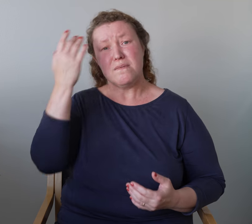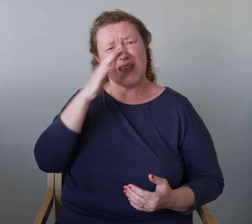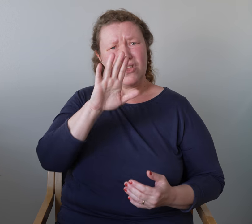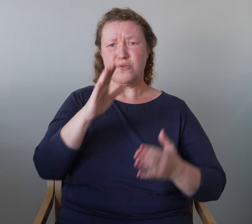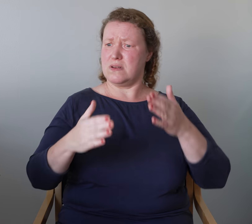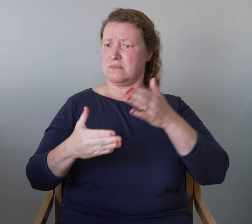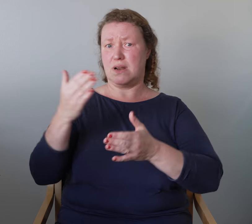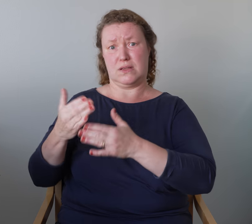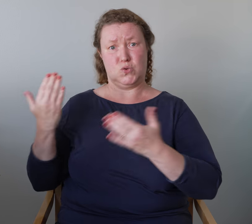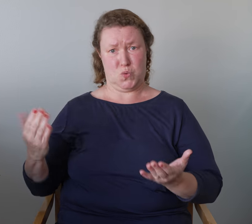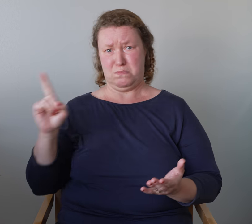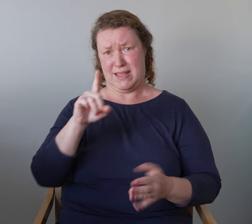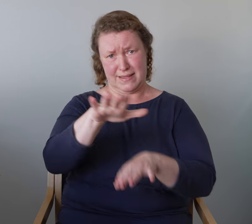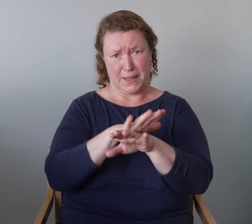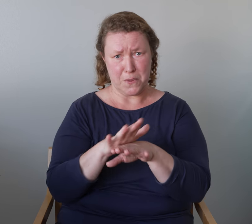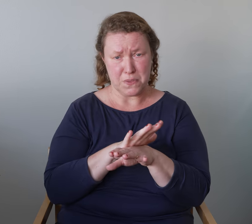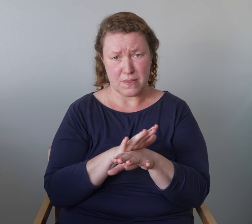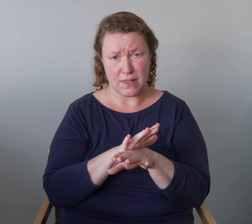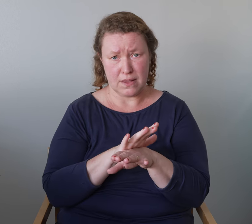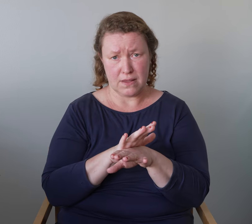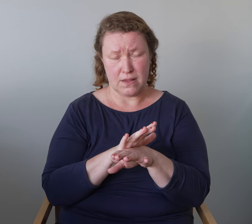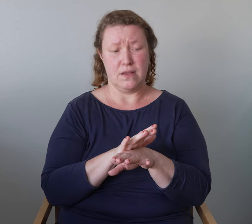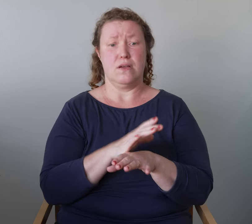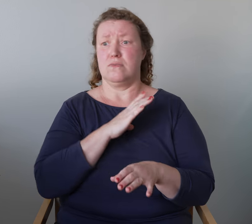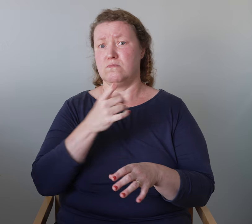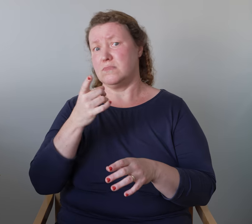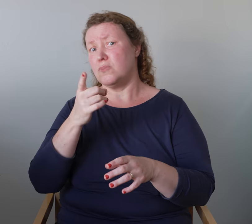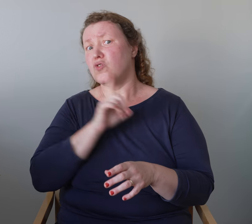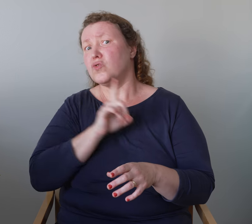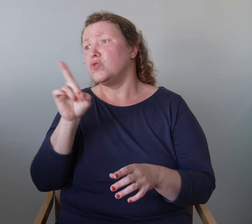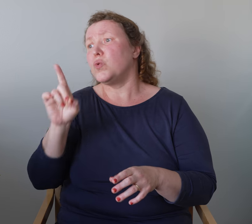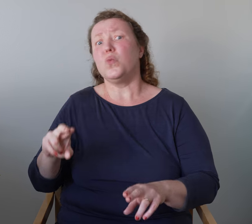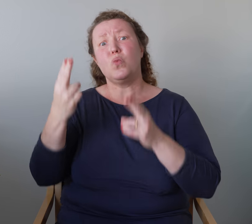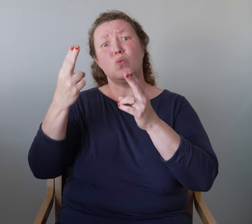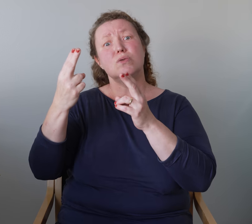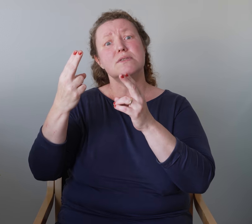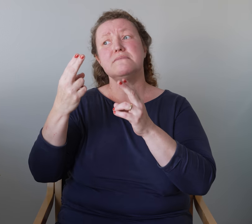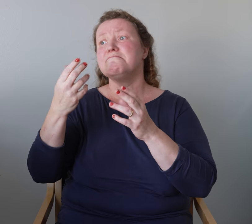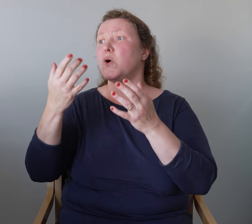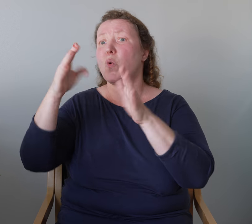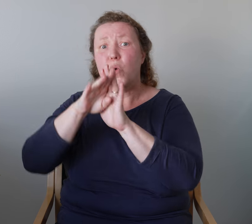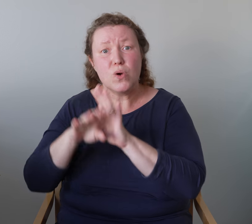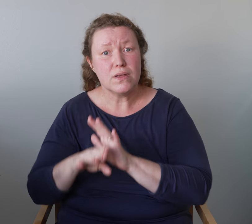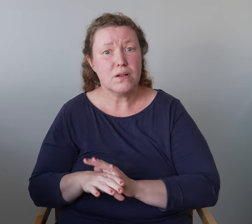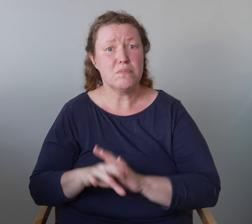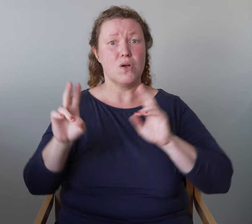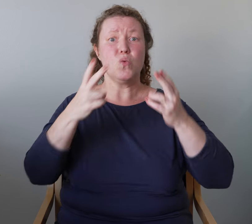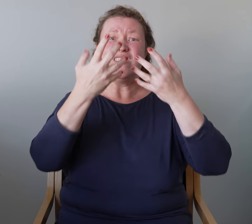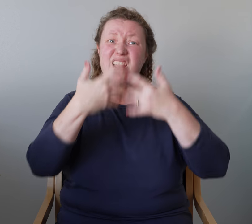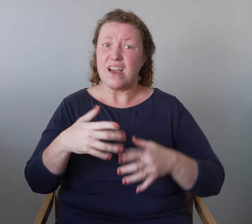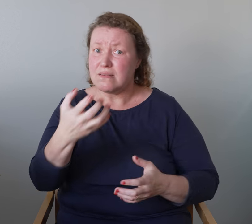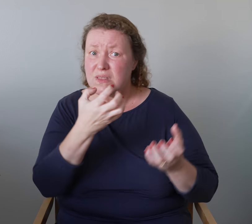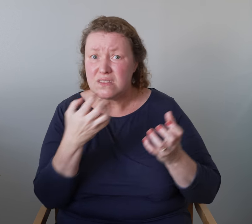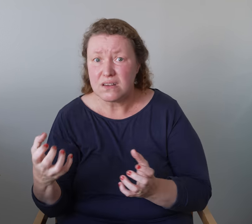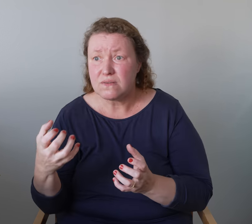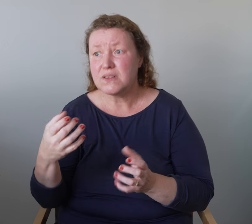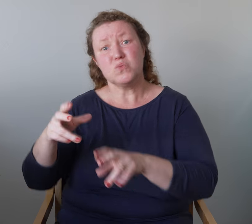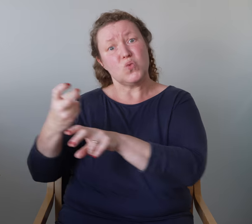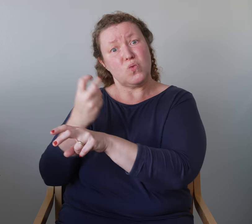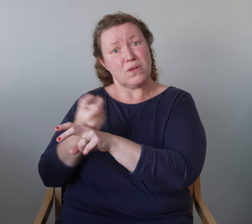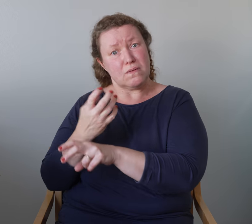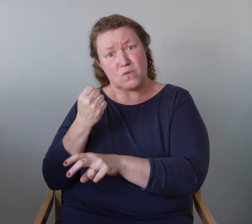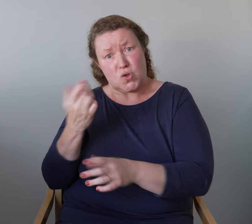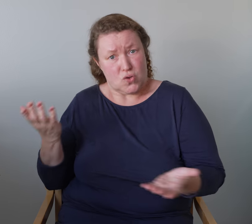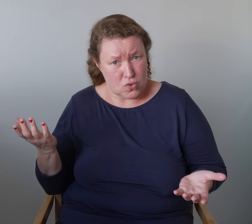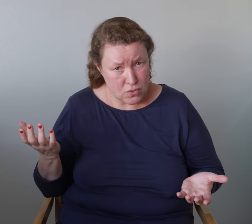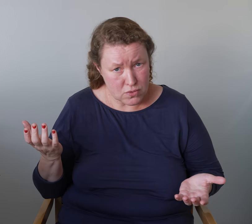Mieti nyt käyttämiäsi ratkaisuja. Tarvitsetko uusia ohjelmia tai laitteita? Voisitko saada ne kokeiluun?